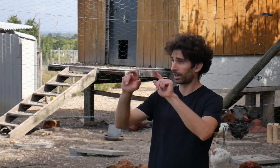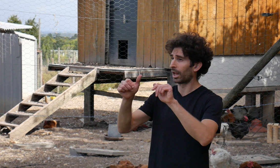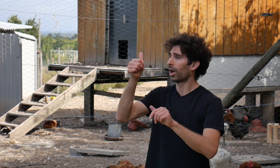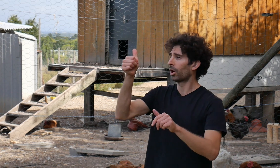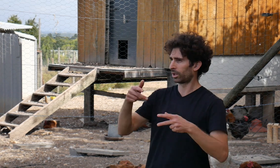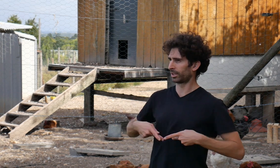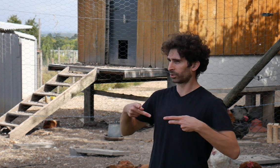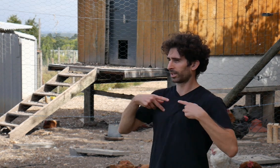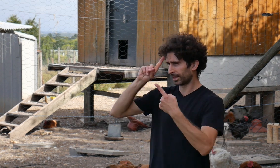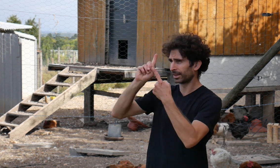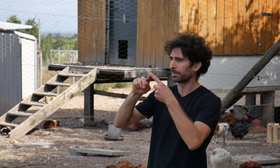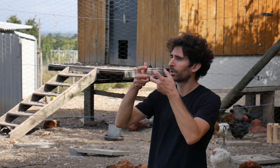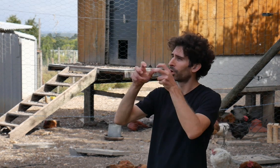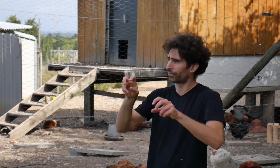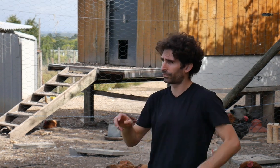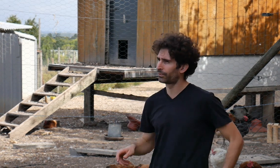Il y a un atelier sur le thème de l'oeuf.